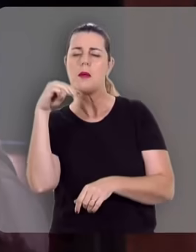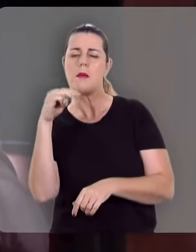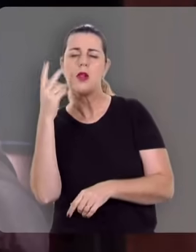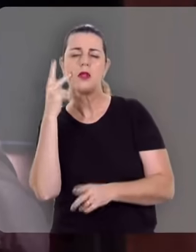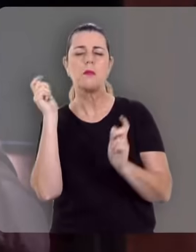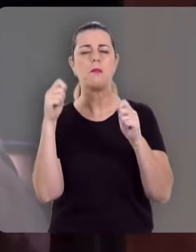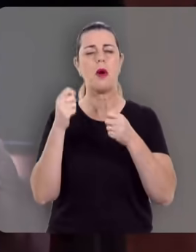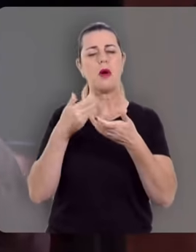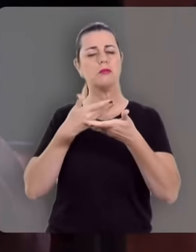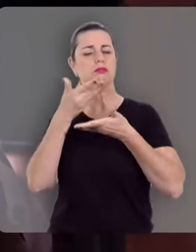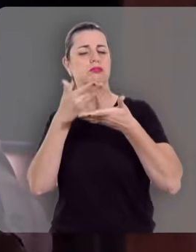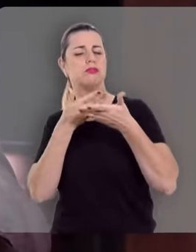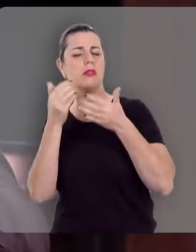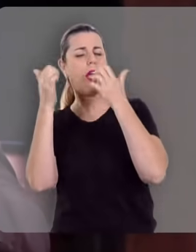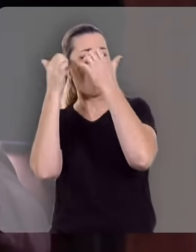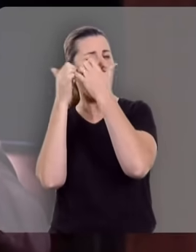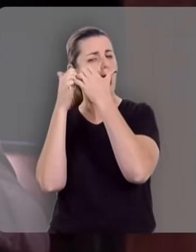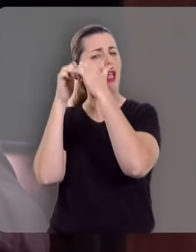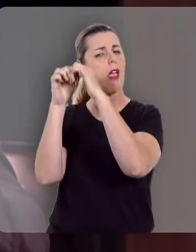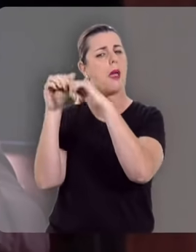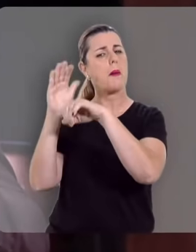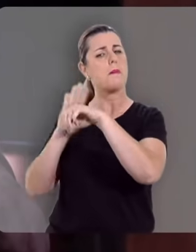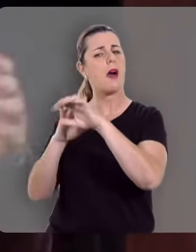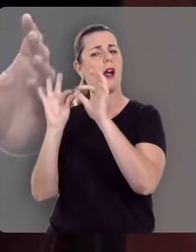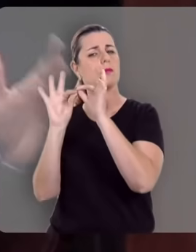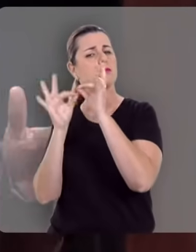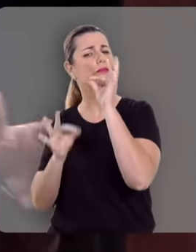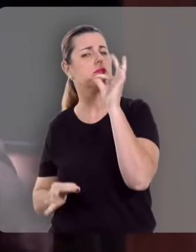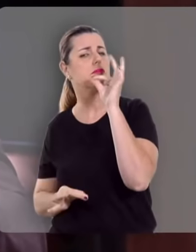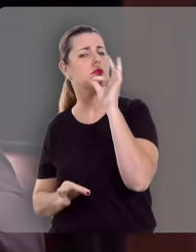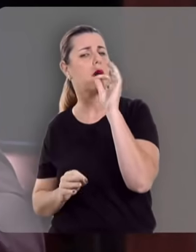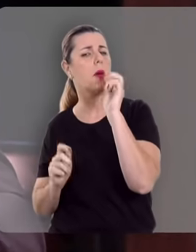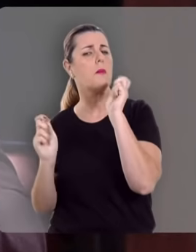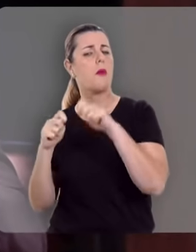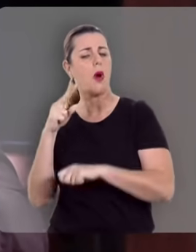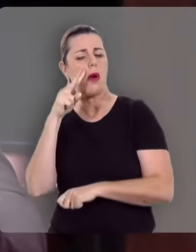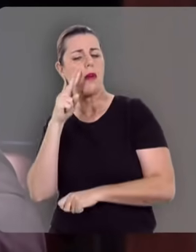a gente poder ter uma uma reflexão um pouco mais extensa daqui a pouco a gente vai poder ouvir o